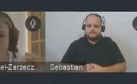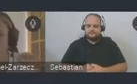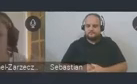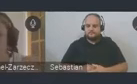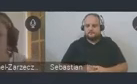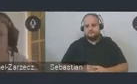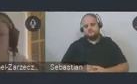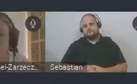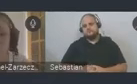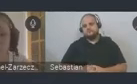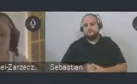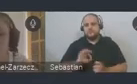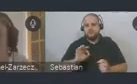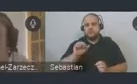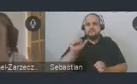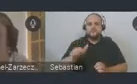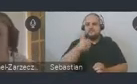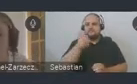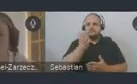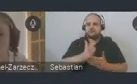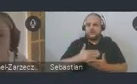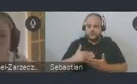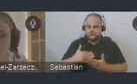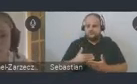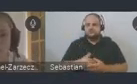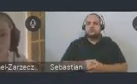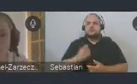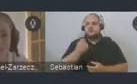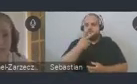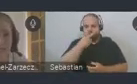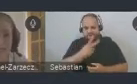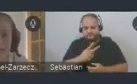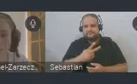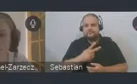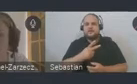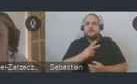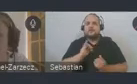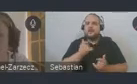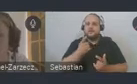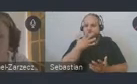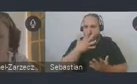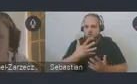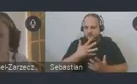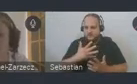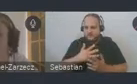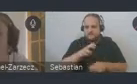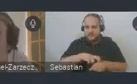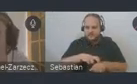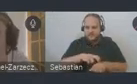Dobrze, jesteśmy po takiej pierwszej części wprowadzającej. Przyjrzeliśmy się, jak to wygląda w badaniach.